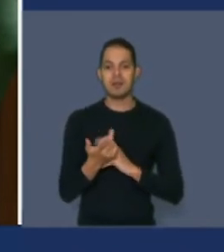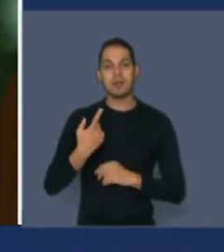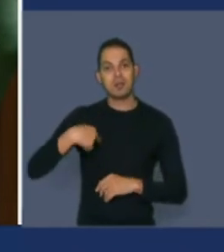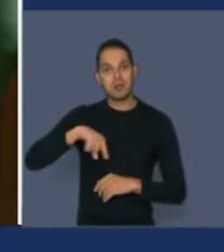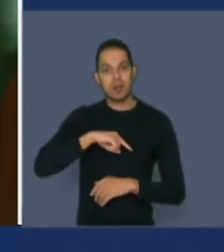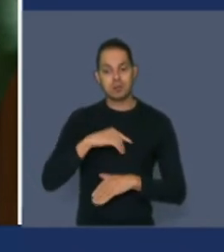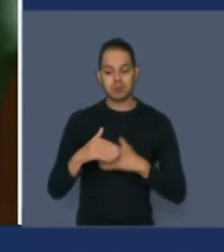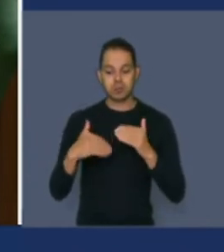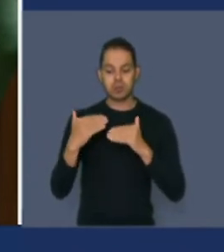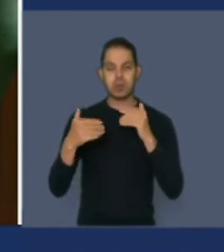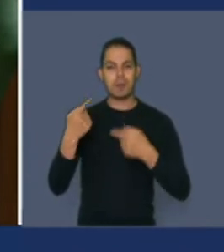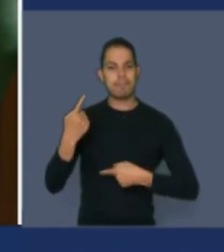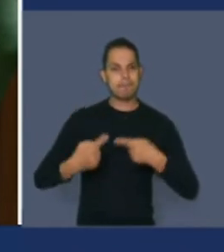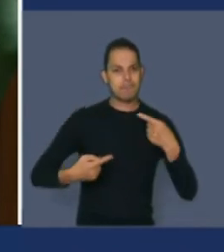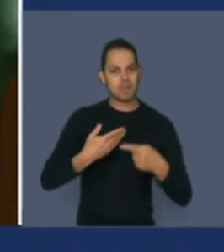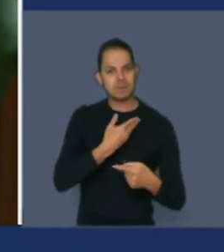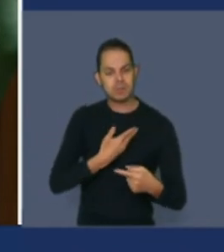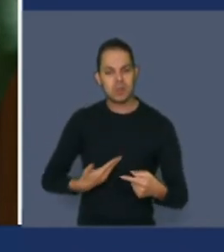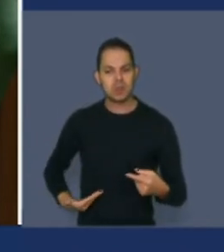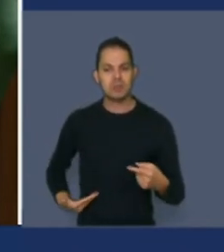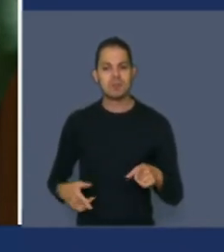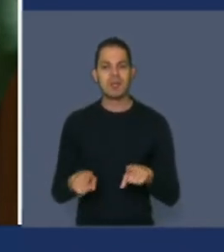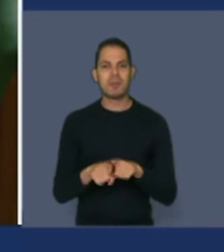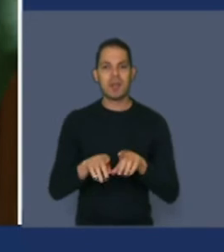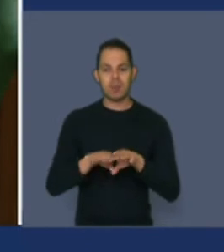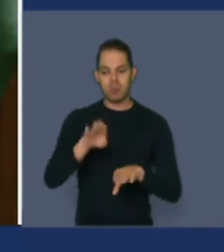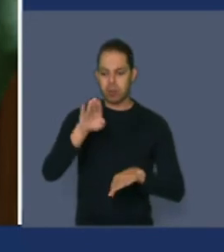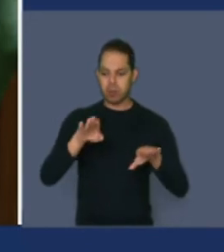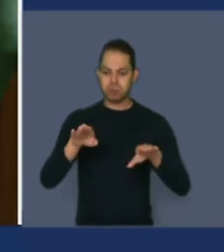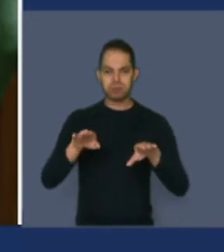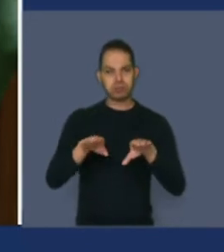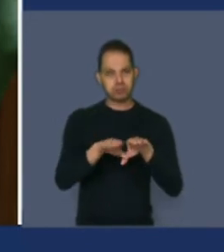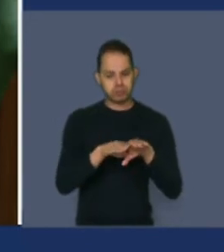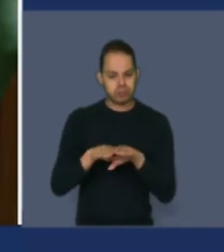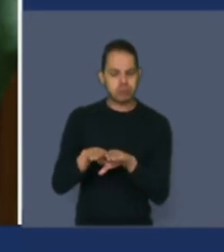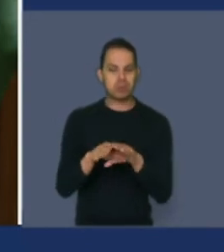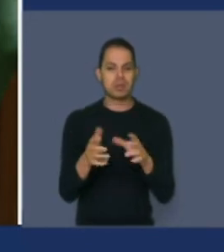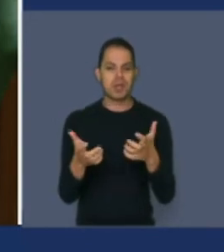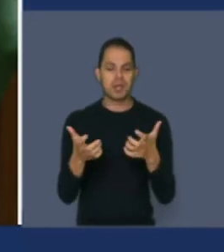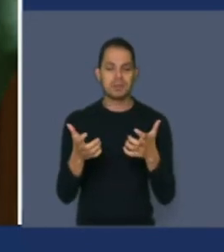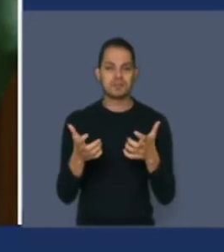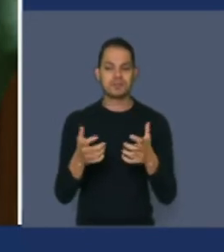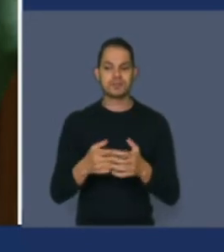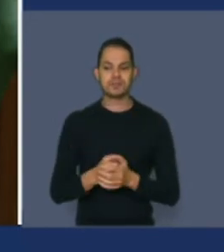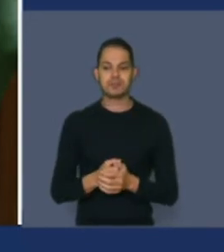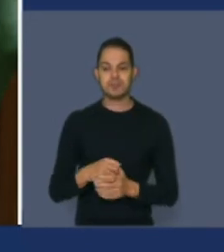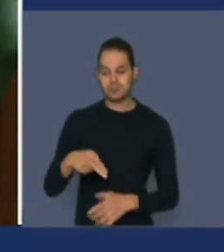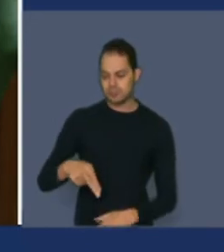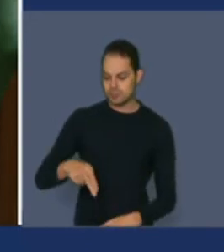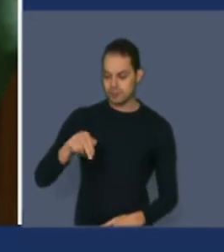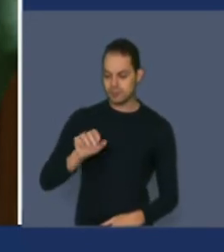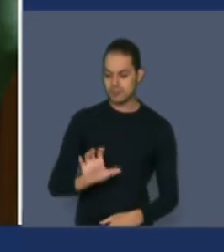AVANÇAR EM POLÍTICAS PÚBLICAS, EM DIVULGAÇÃO DA ENTIDADE REGIONAL, PORQUE FORA ISSO, O NORDESTE, SE DEPENDER DESSE GOVERNO, VAI VOLTAR A